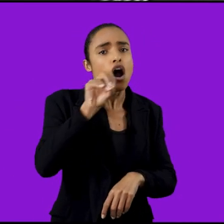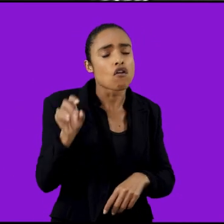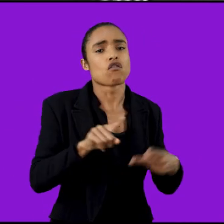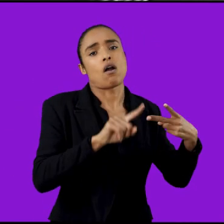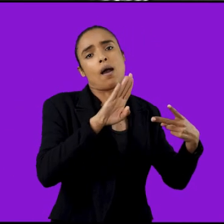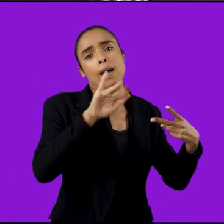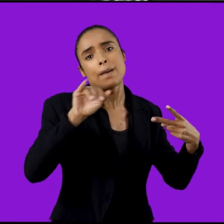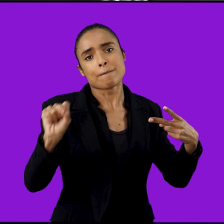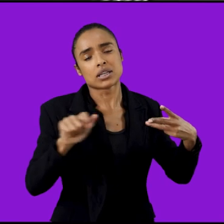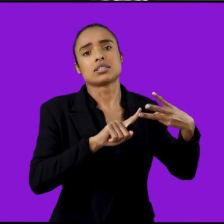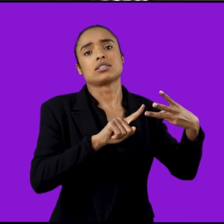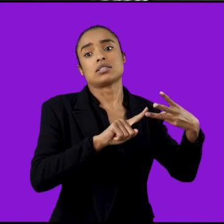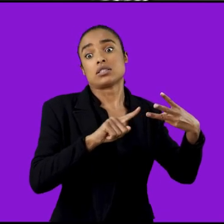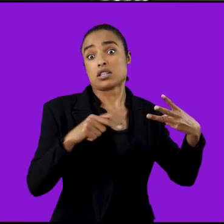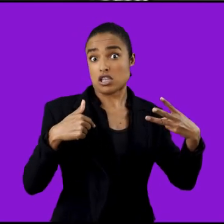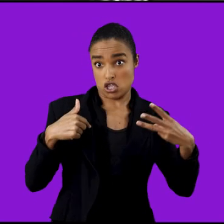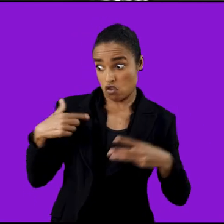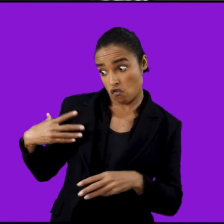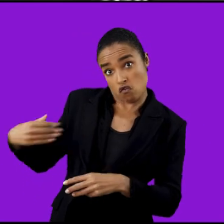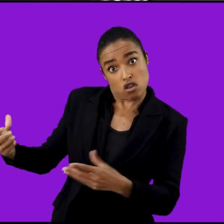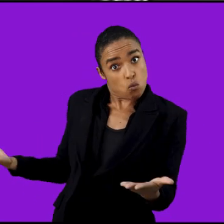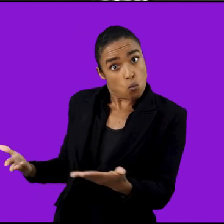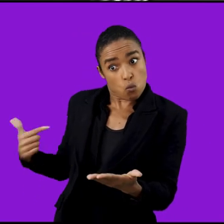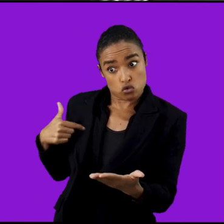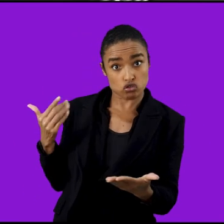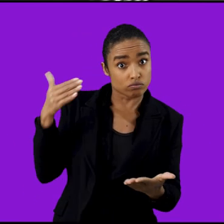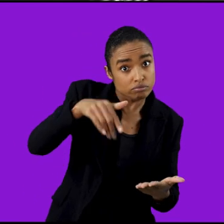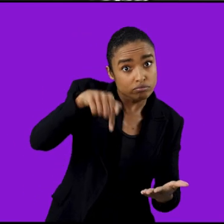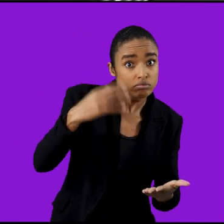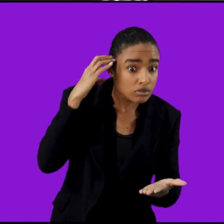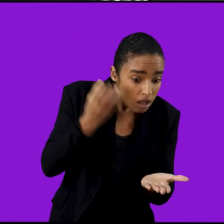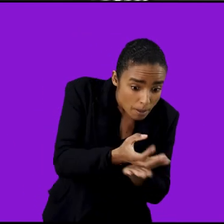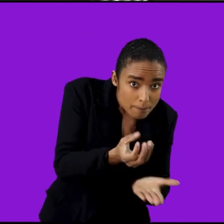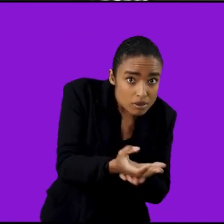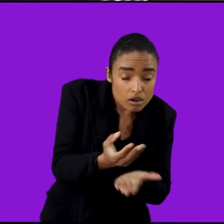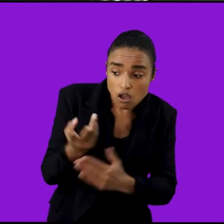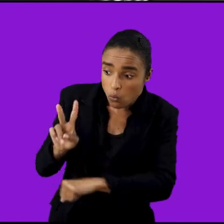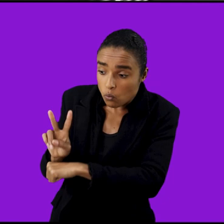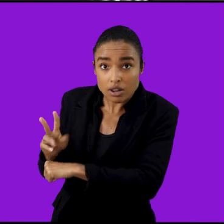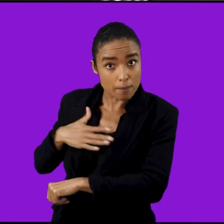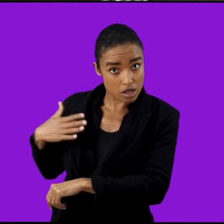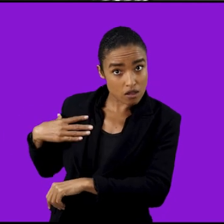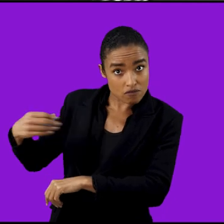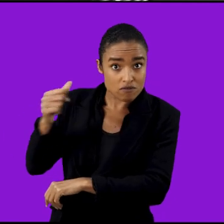pra eu tá aqui hoje. Eu preciso da minha vó, eu preciso da minha mãe. Eu não consigo fazer nada sozinha. É uma aldeia.